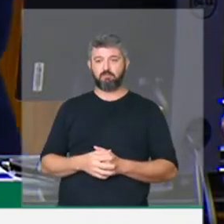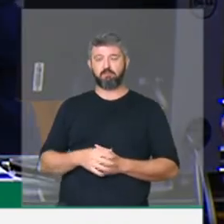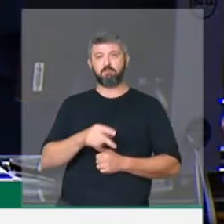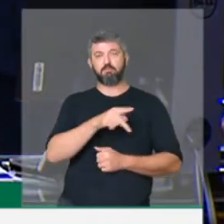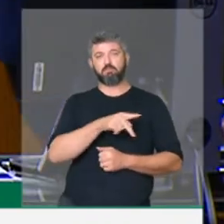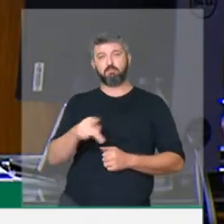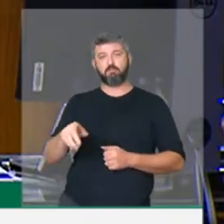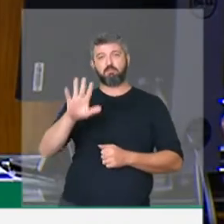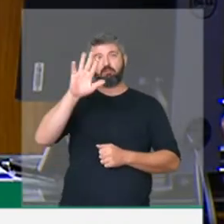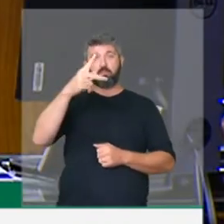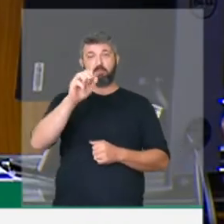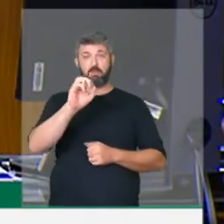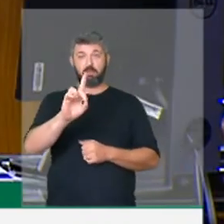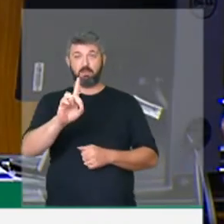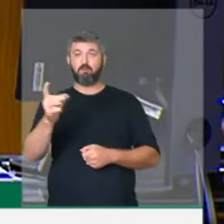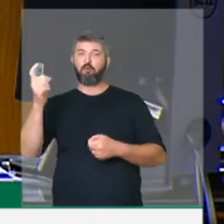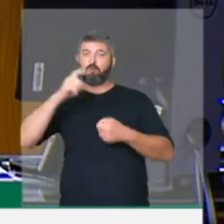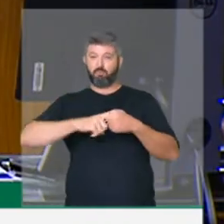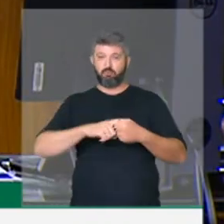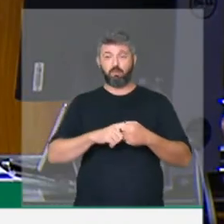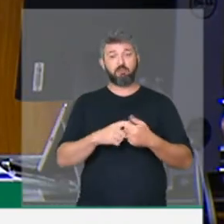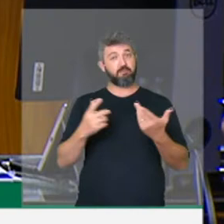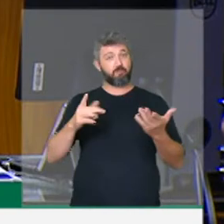[PRESIDENTE]: COMO ORIENTA O CIDADANIA? [DEPUTADO]: CIDADANIA, PRESIDENTE, ORIENTA